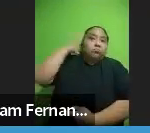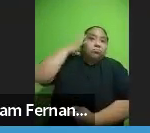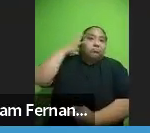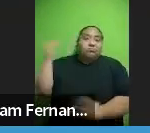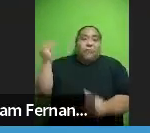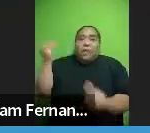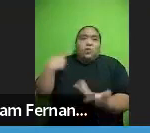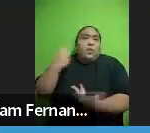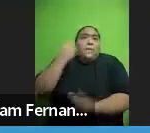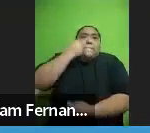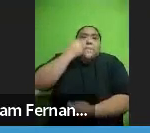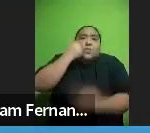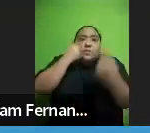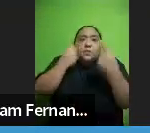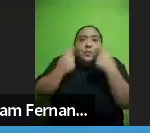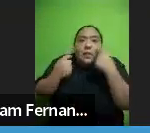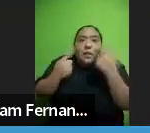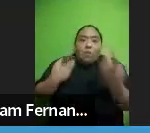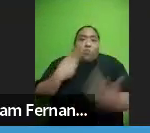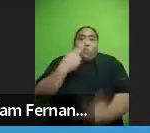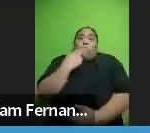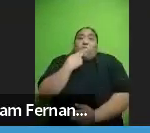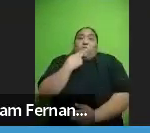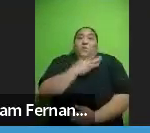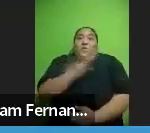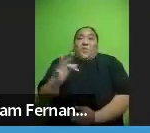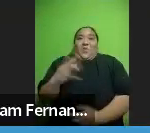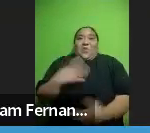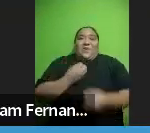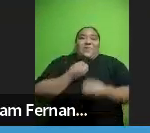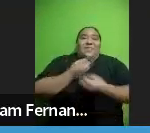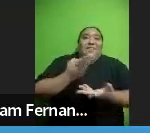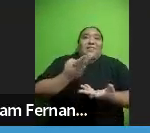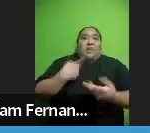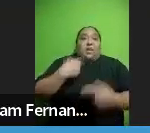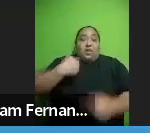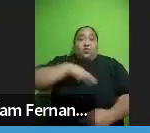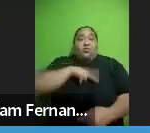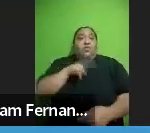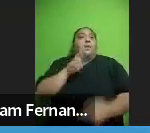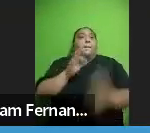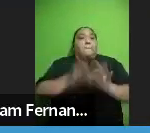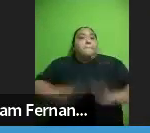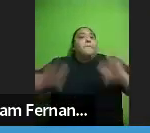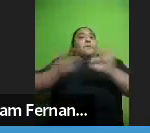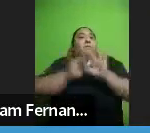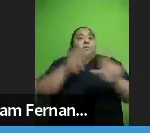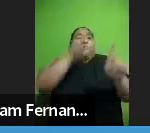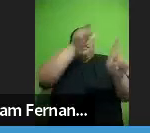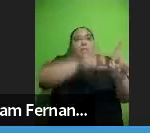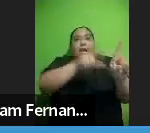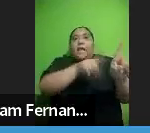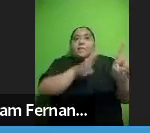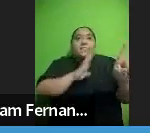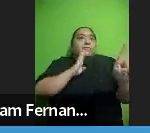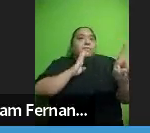Entonces e hay todos hay tus. Hay que hay tus. Hay que fijarnos en lo que puede hacer y no en lo y no en lo que no puede hacer Otro de los conceptos